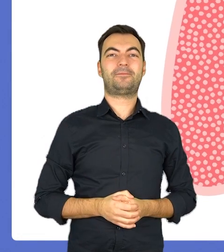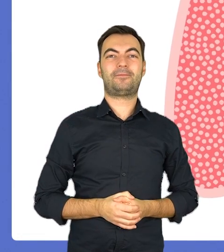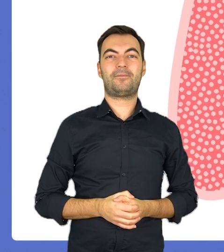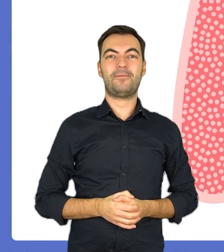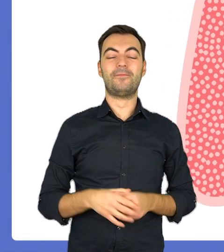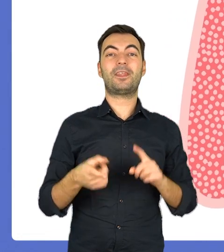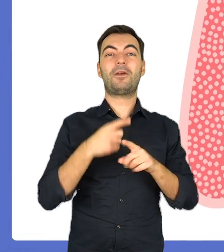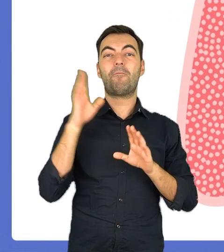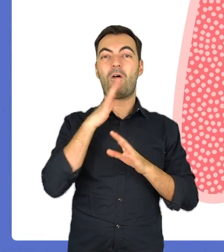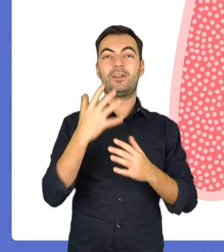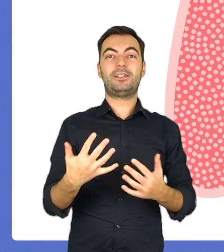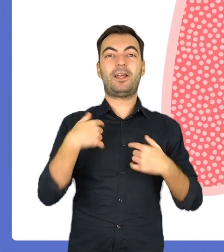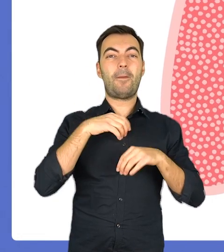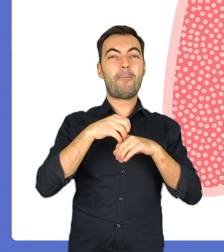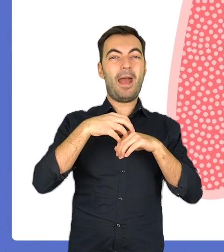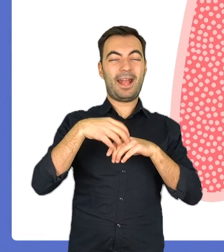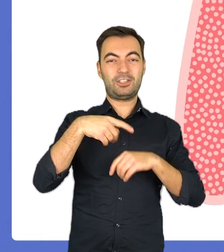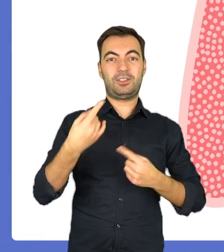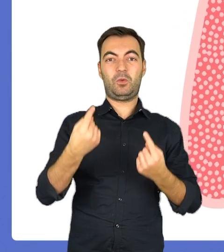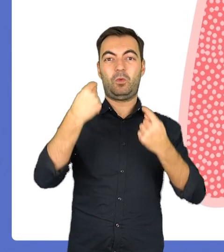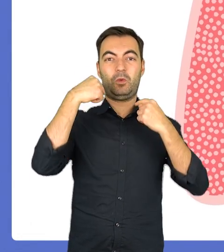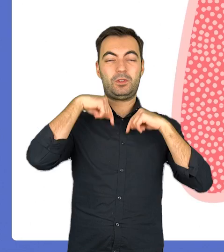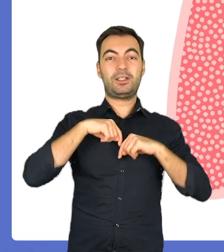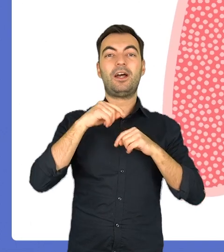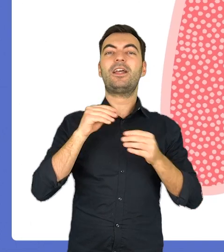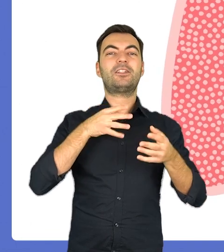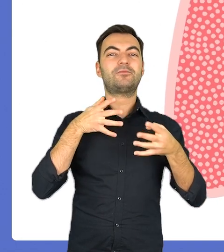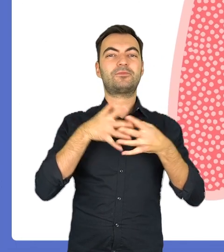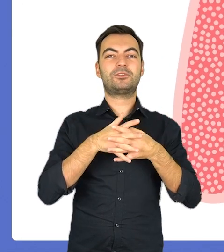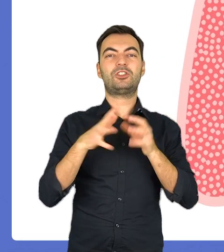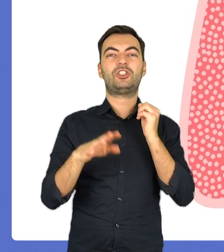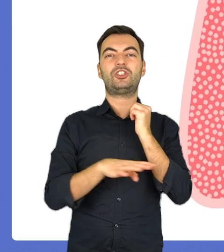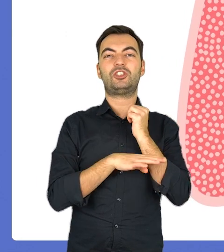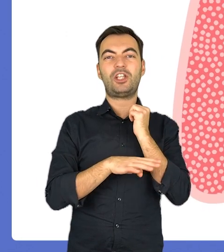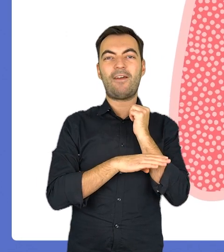Zanim powietrze trafi do pęcherzyków płucnych przechodzi przez drzewo oskrzelowe.